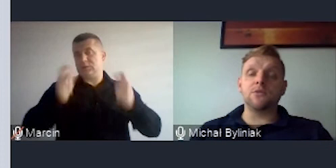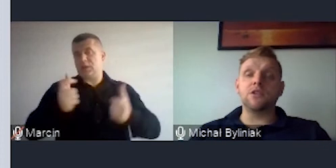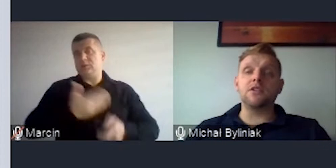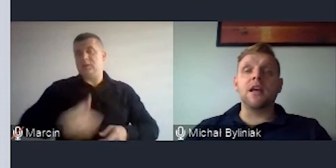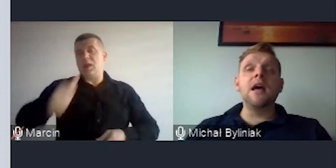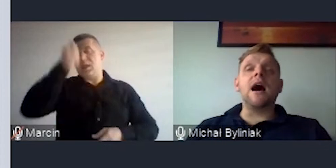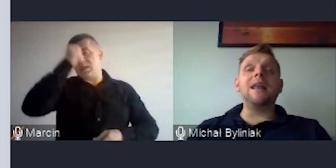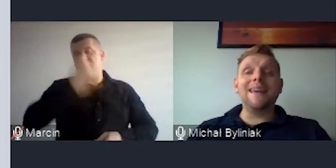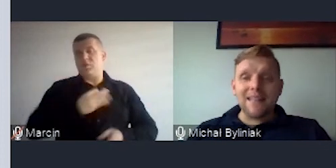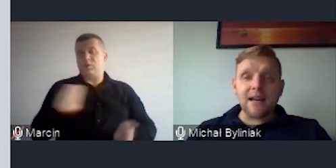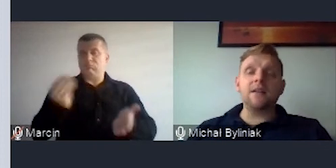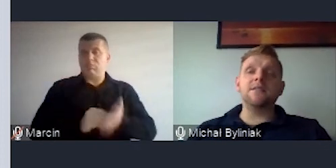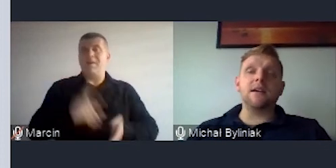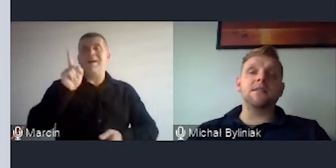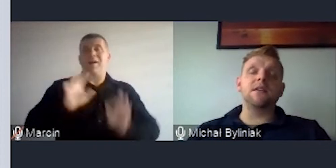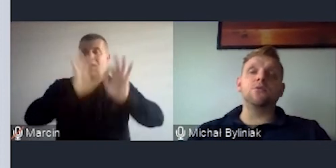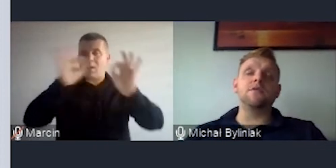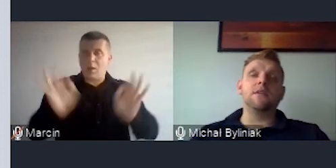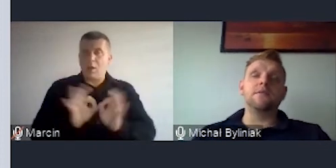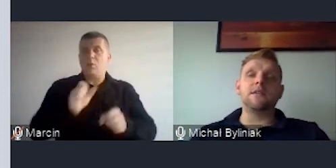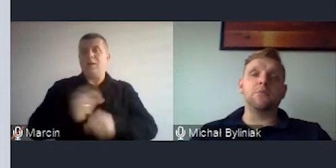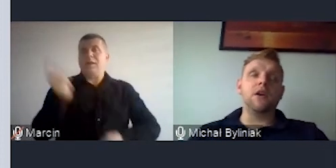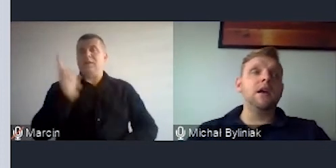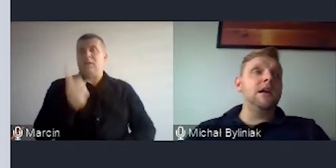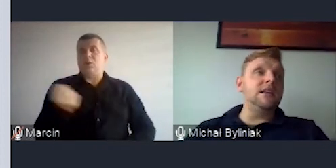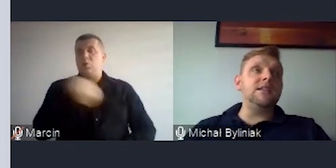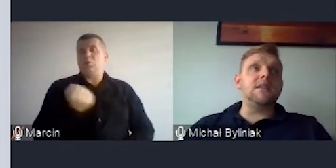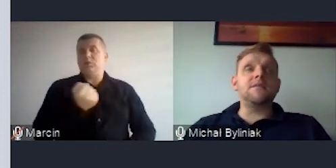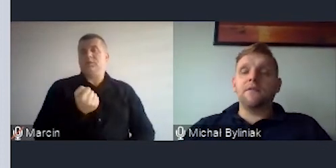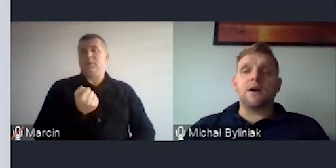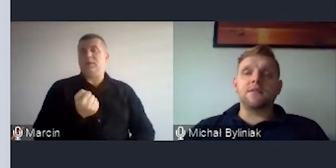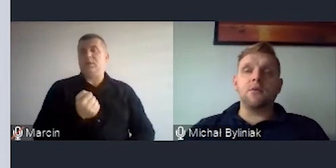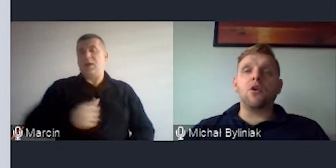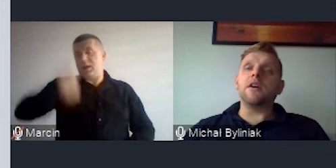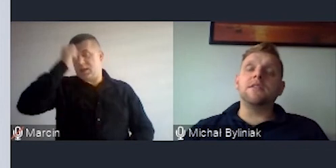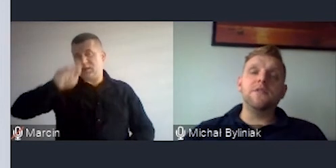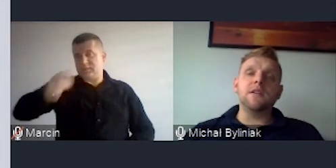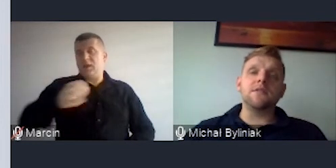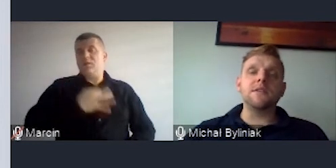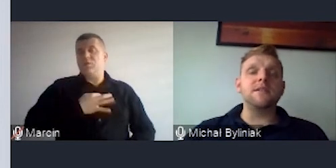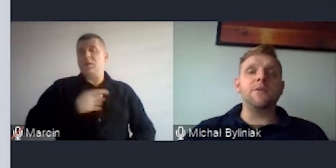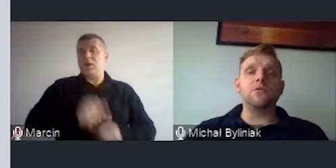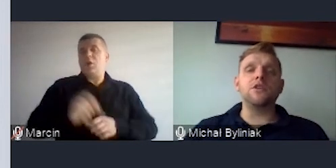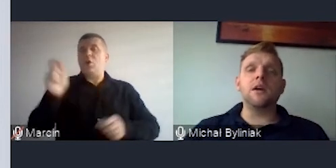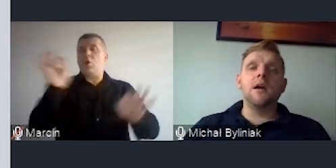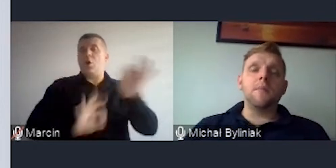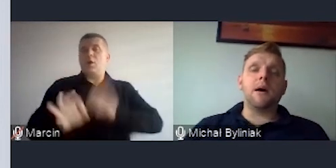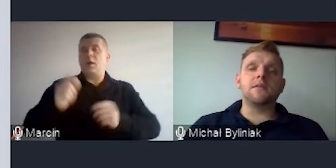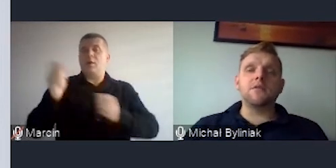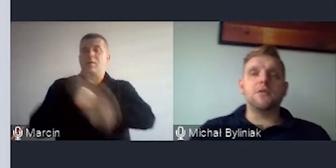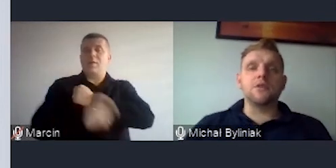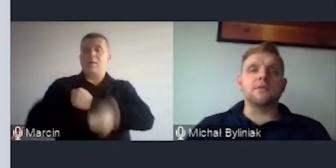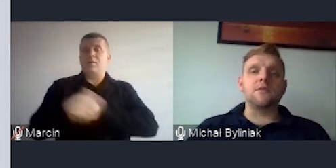ale generalny zakaz jej używania występuje i za nazwę własną korekty finansowe sypią się bardzo często.